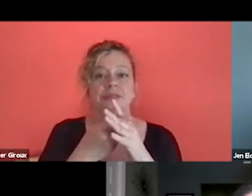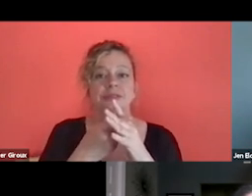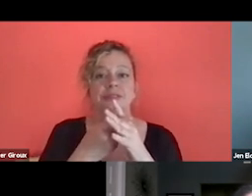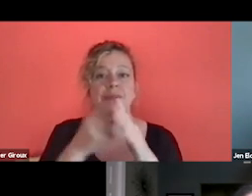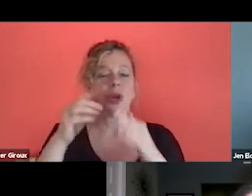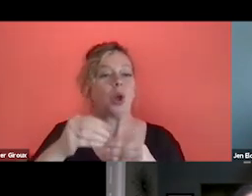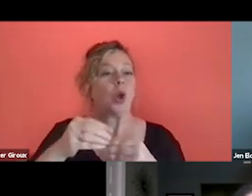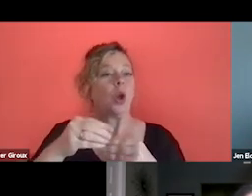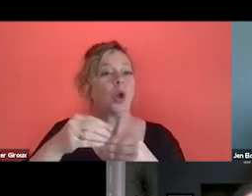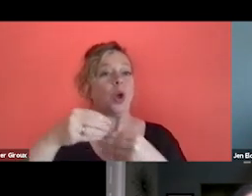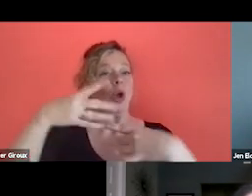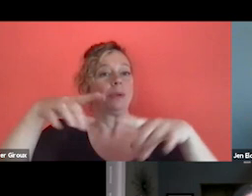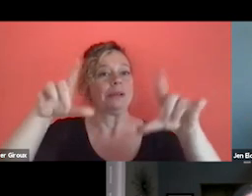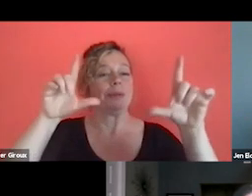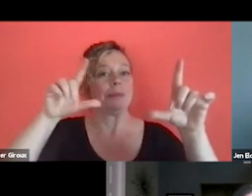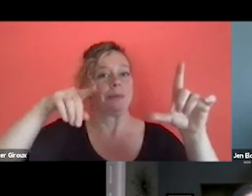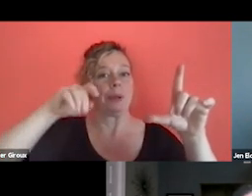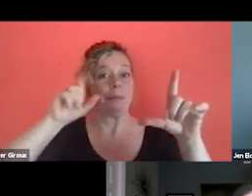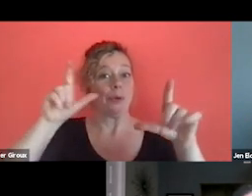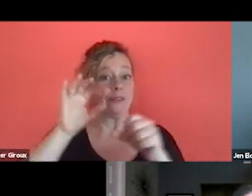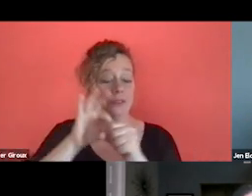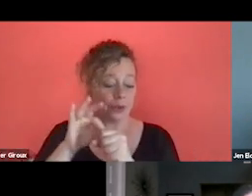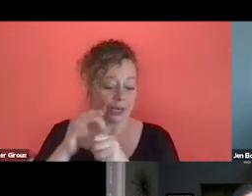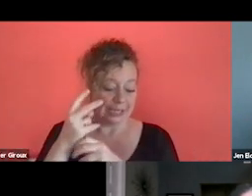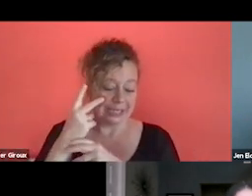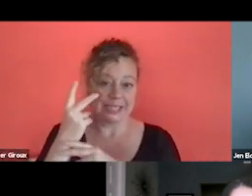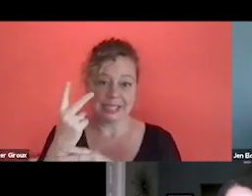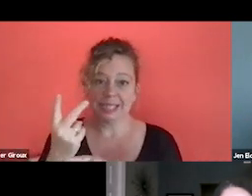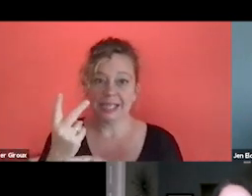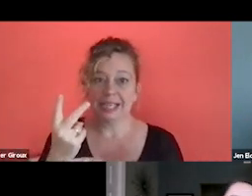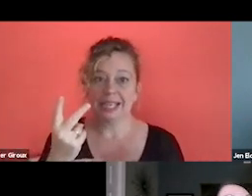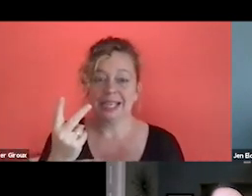esta segunda encuesta solo para comprobar un poco el pulso